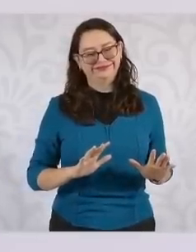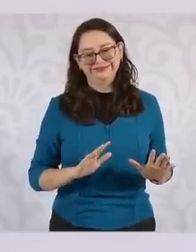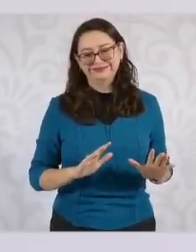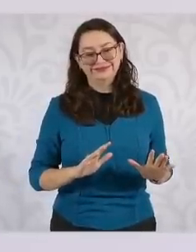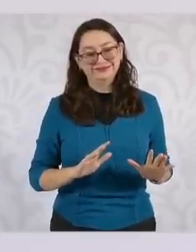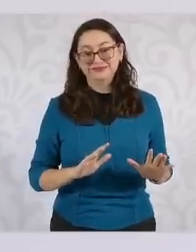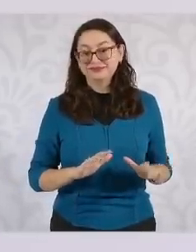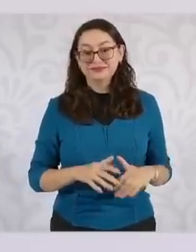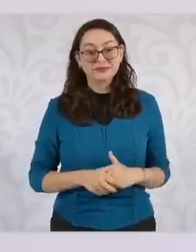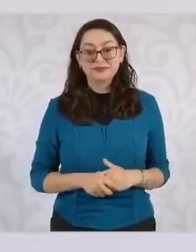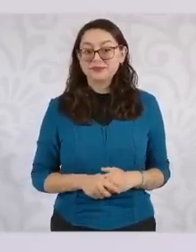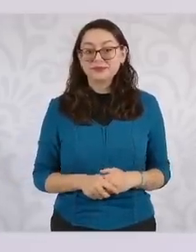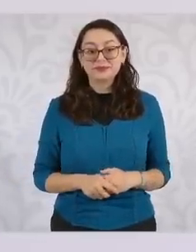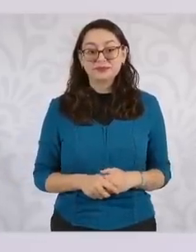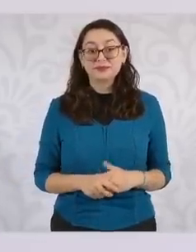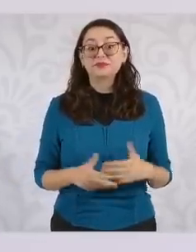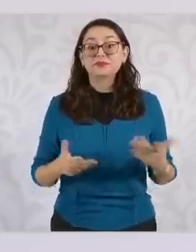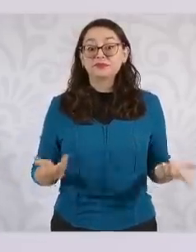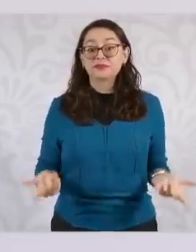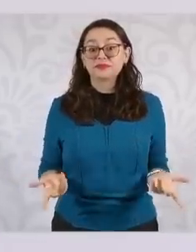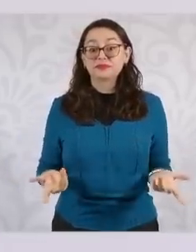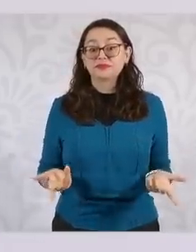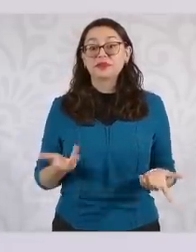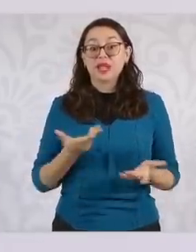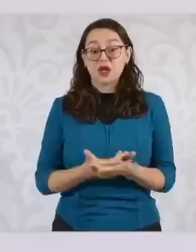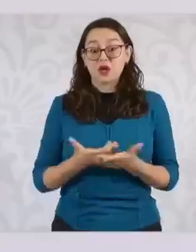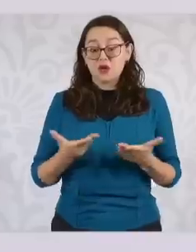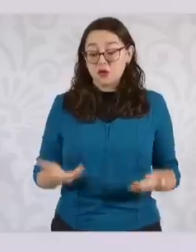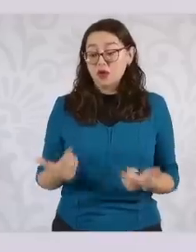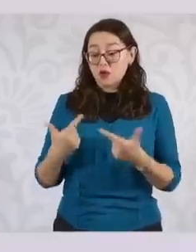el presidente del pan es el que ahora dice que se reconozca el